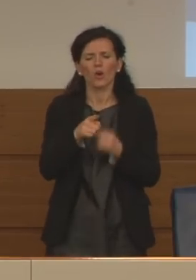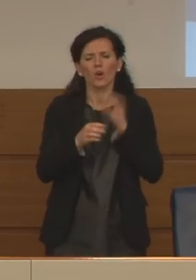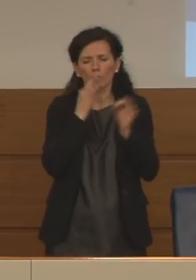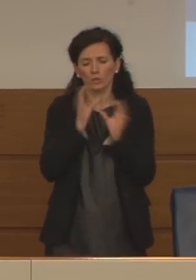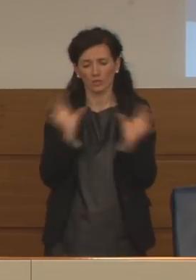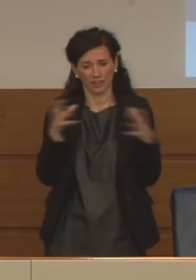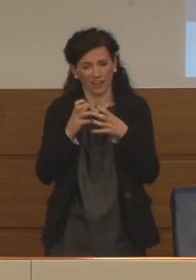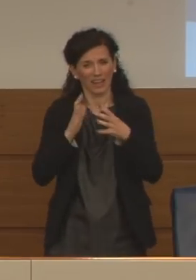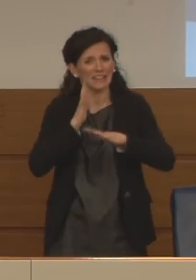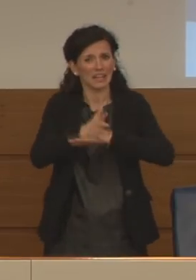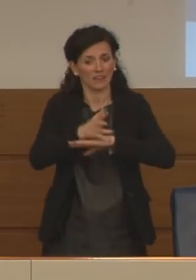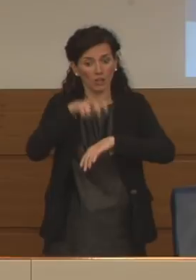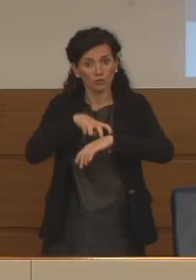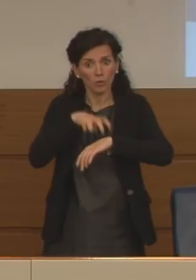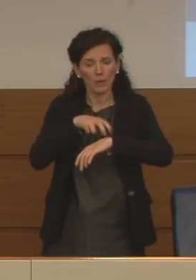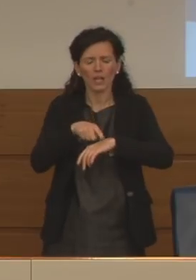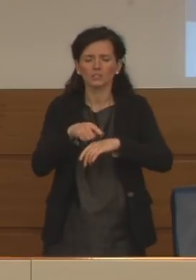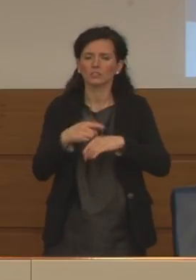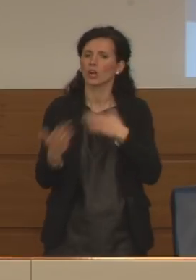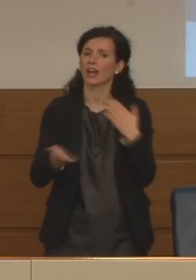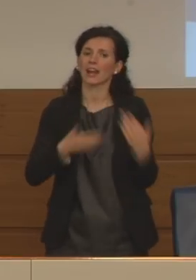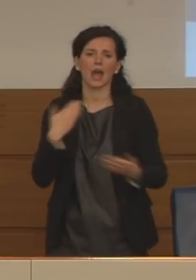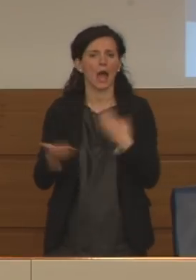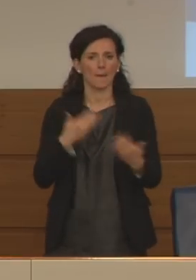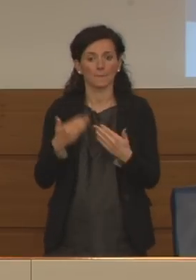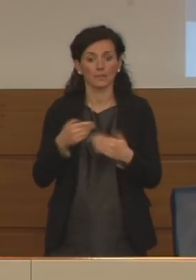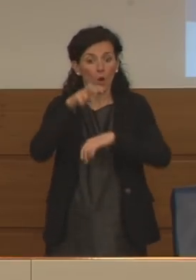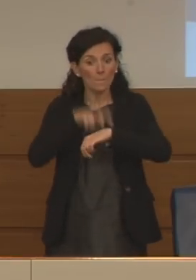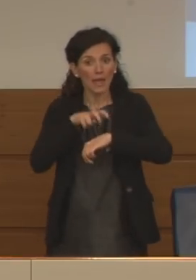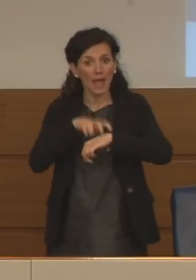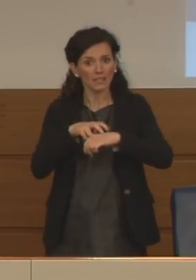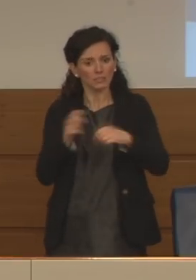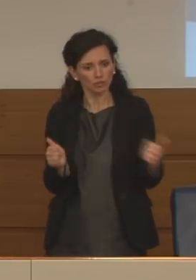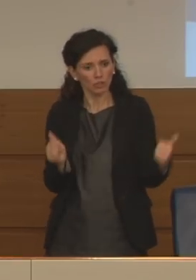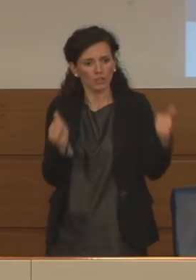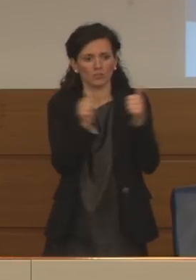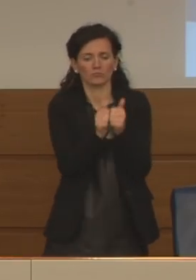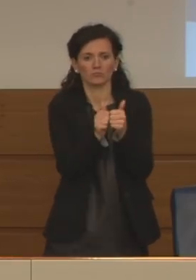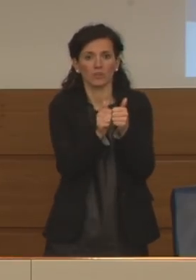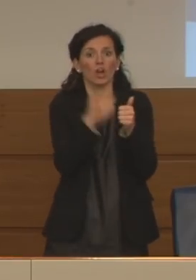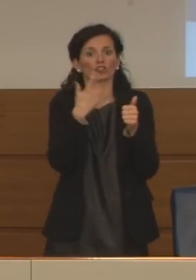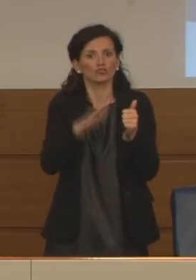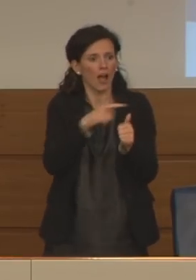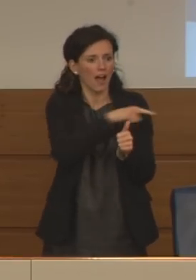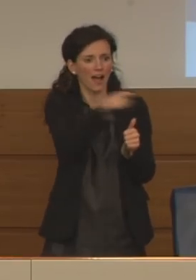di intervento, di medici che si vanno affiancare ai numerosi medici delle